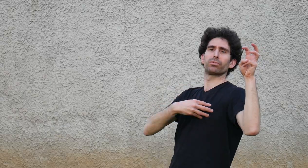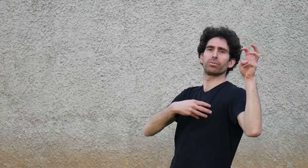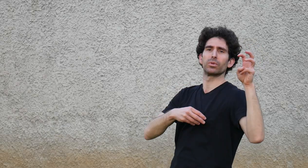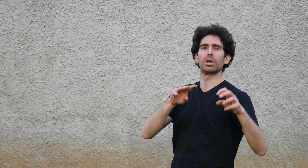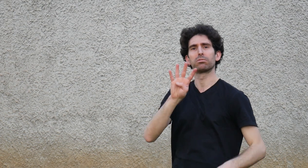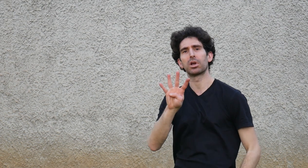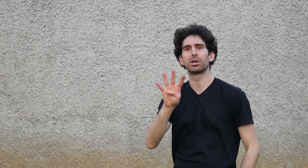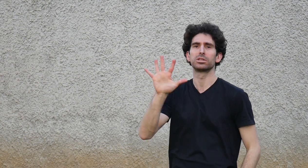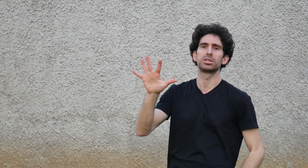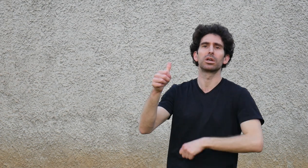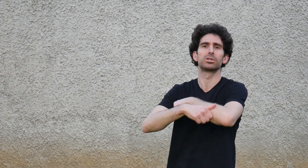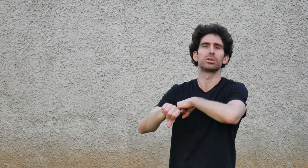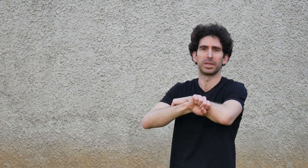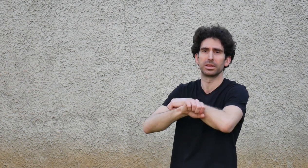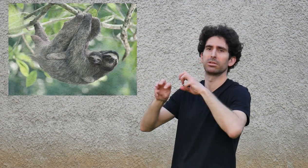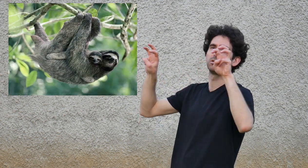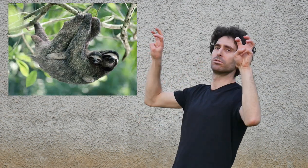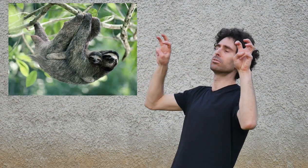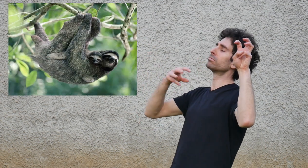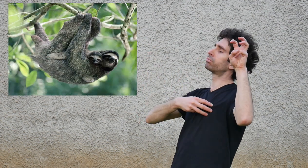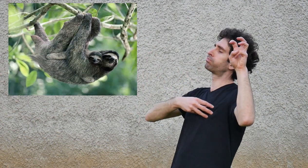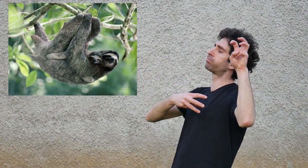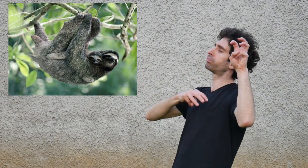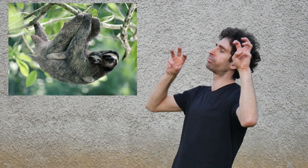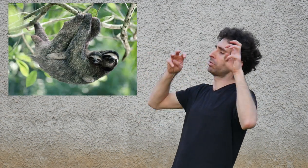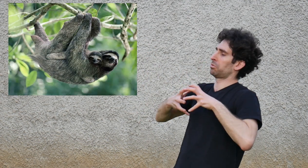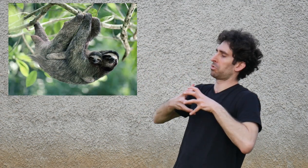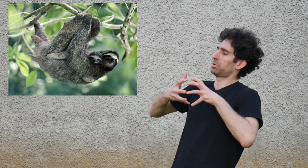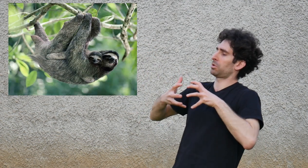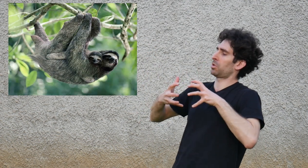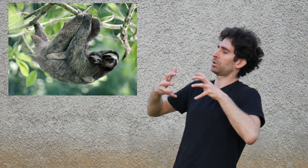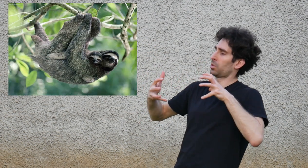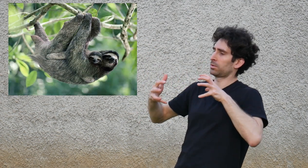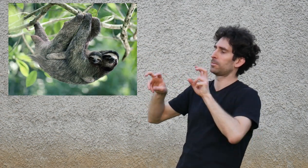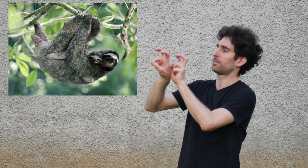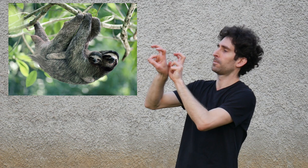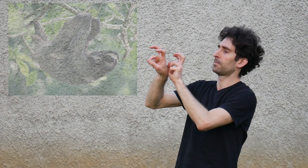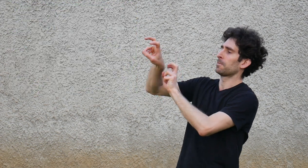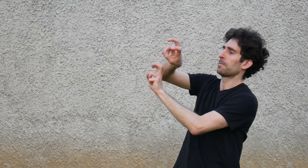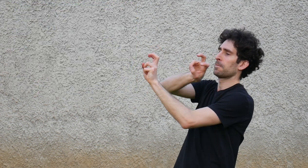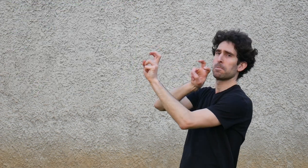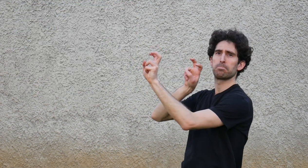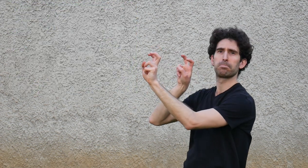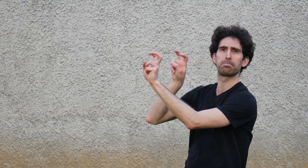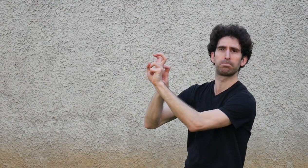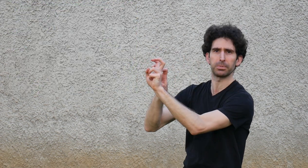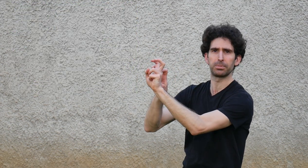L'allaitement dure quatre à cinq semaines. Une fois plus grand, le bébé s'accroche au dos de sa mère.